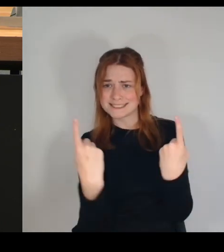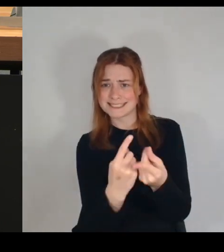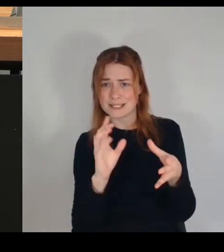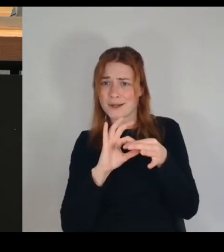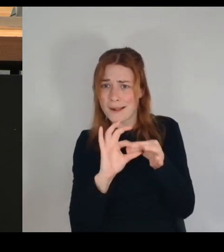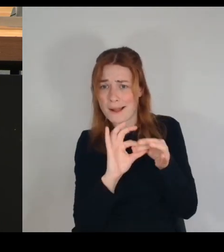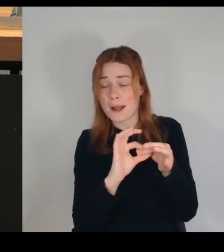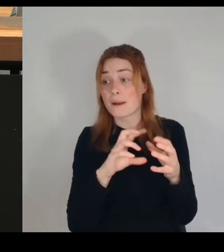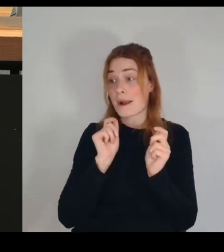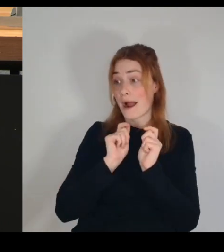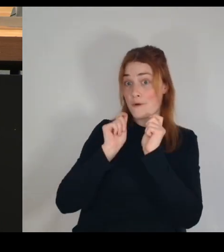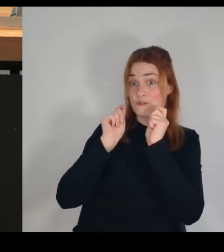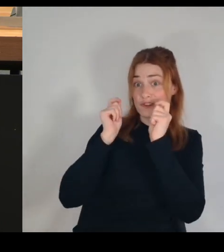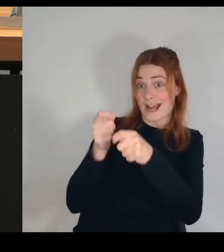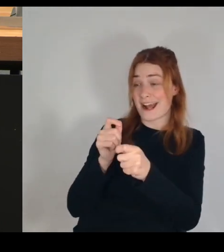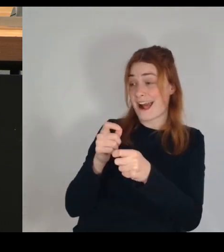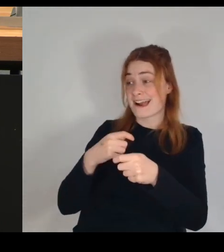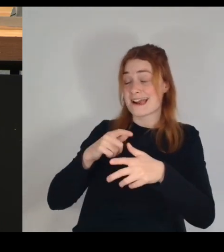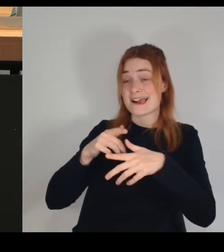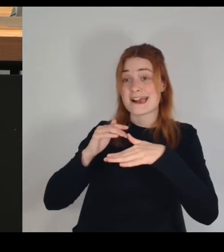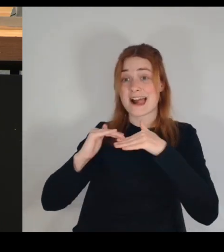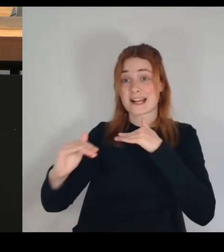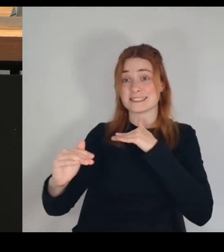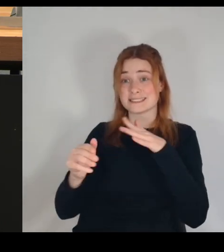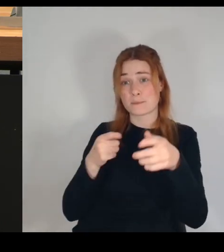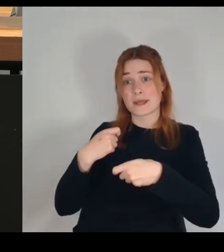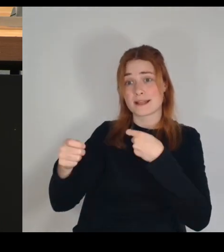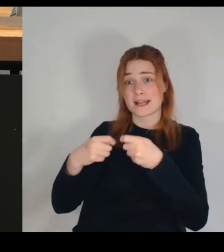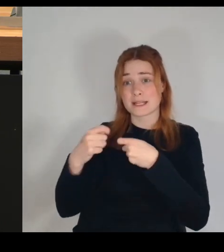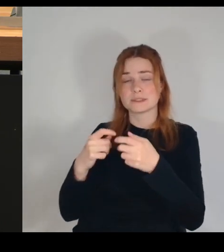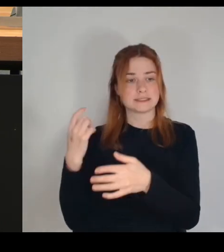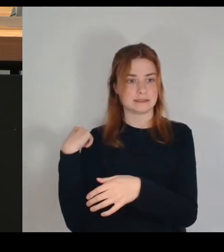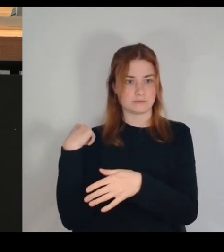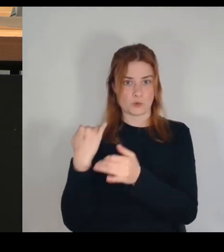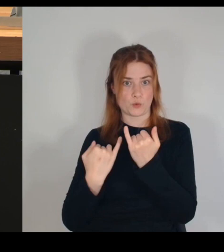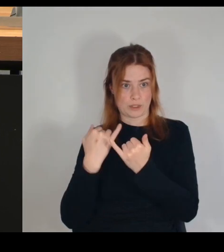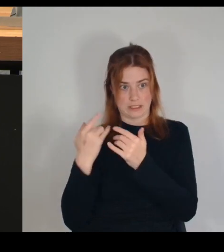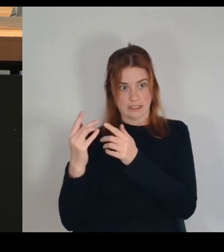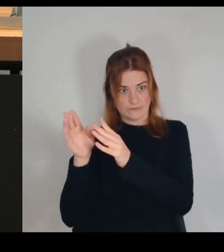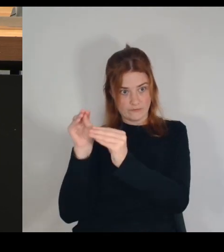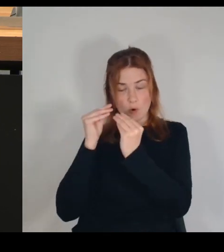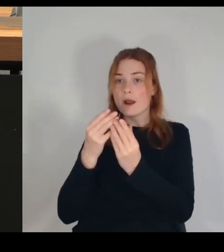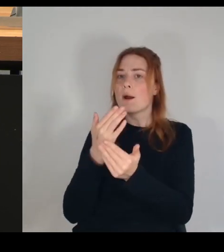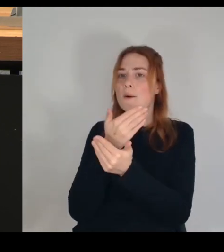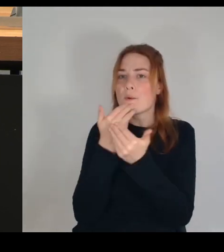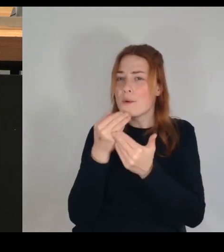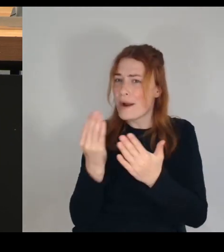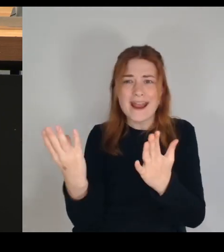wurde von den Grünen fehlt komplett. Dies ist jedoch eine notwendige Voraussetzung für die weitere Diskussion. Die fordern wir ein.